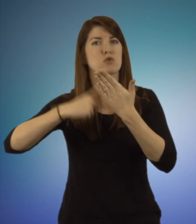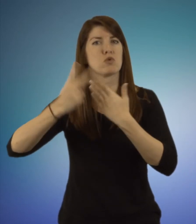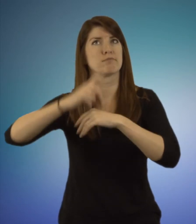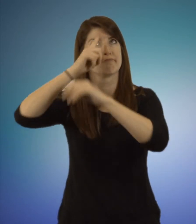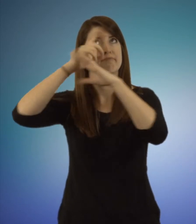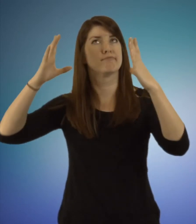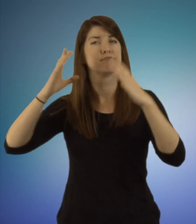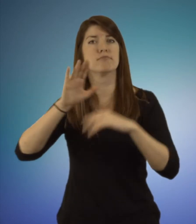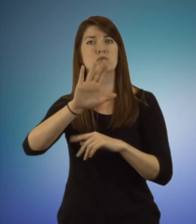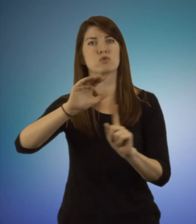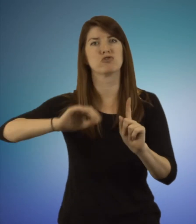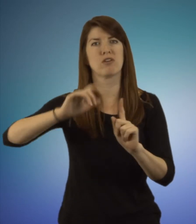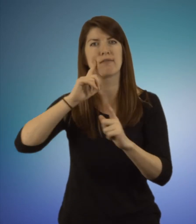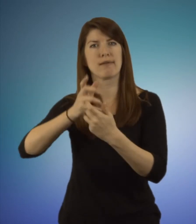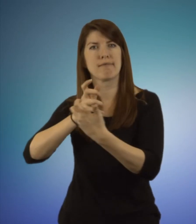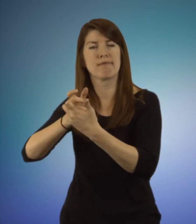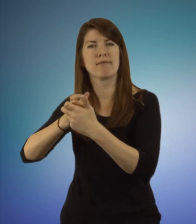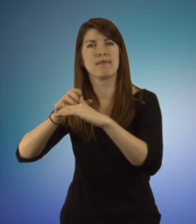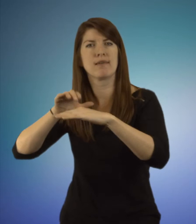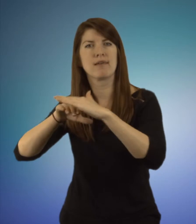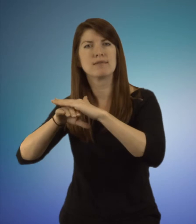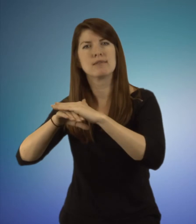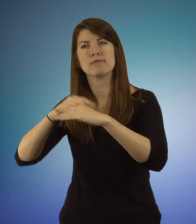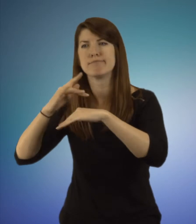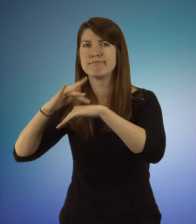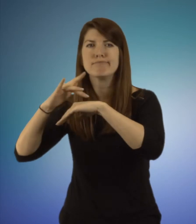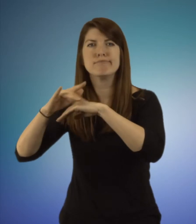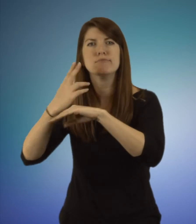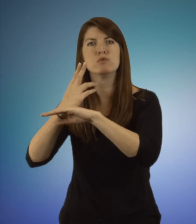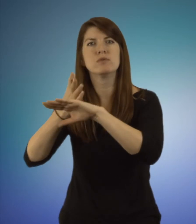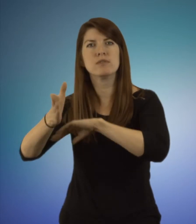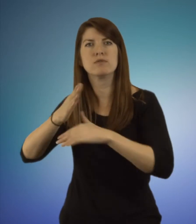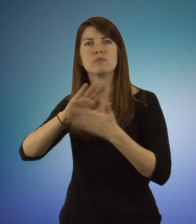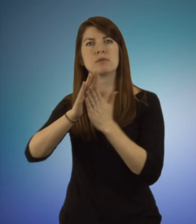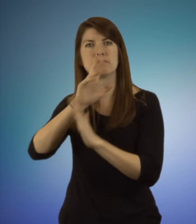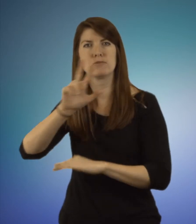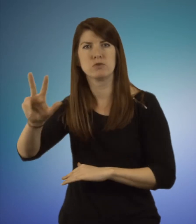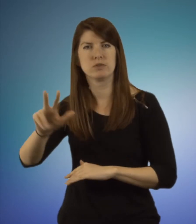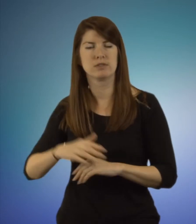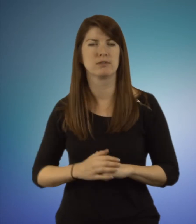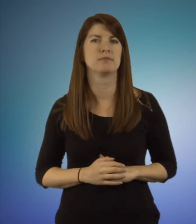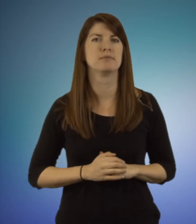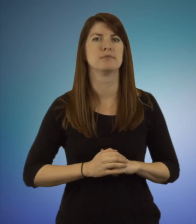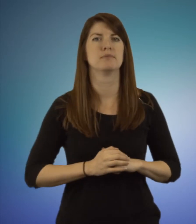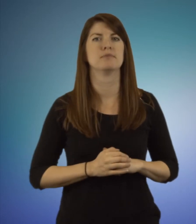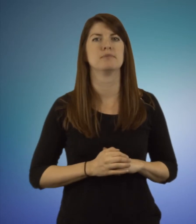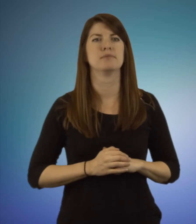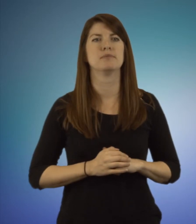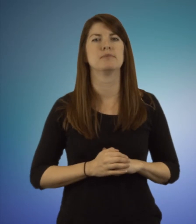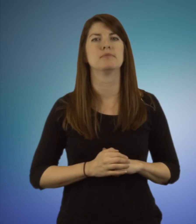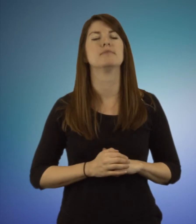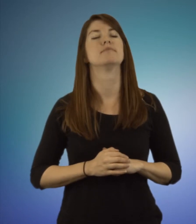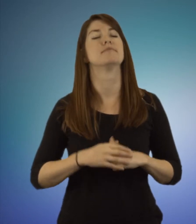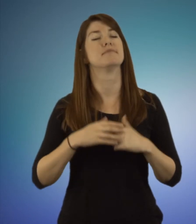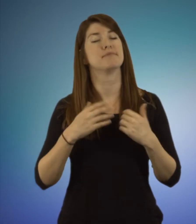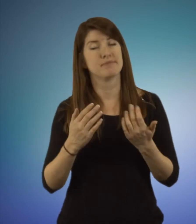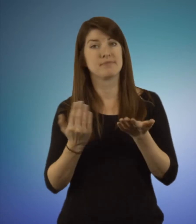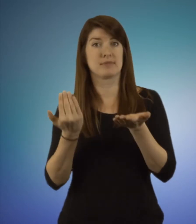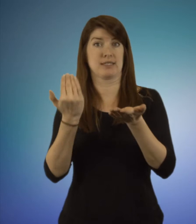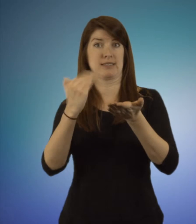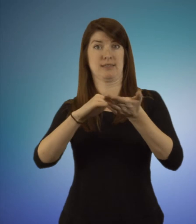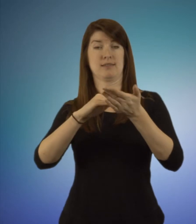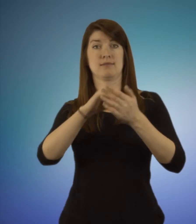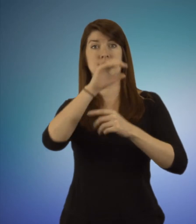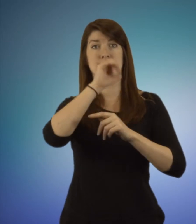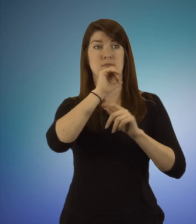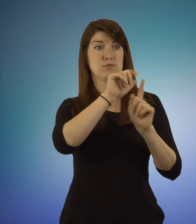posibles programas a los que su hijo debería acceder una vez cumplidos los 3 años.